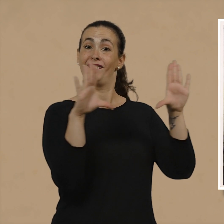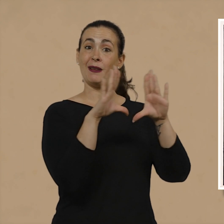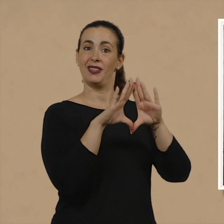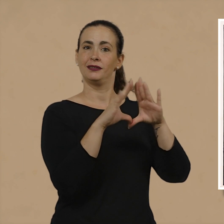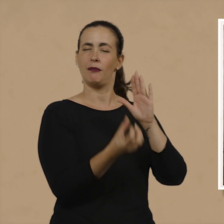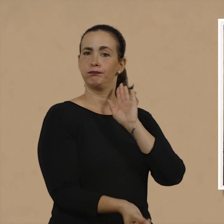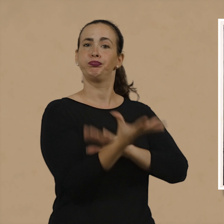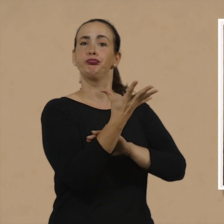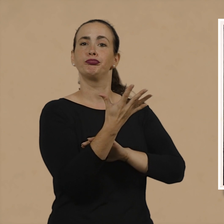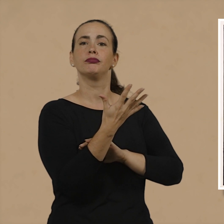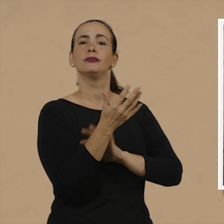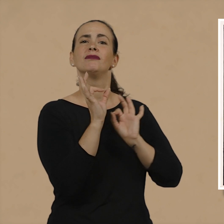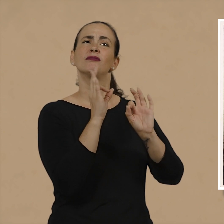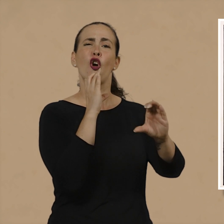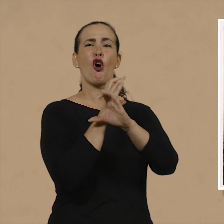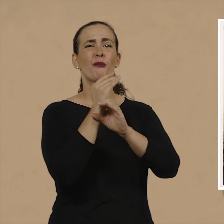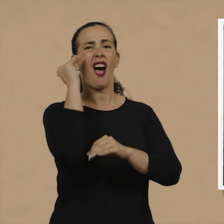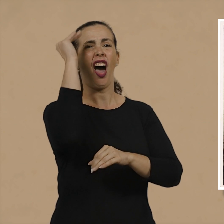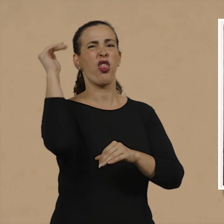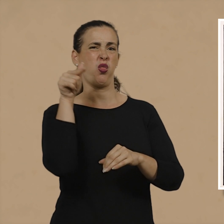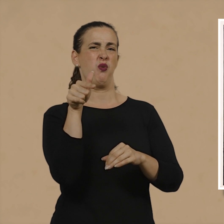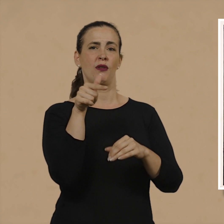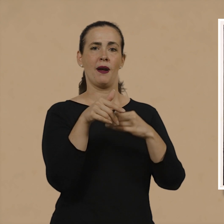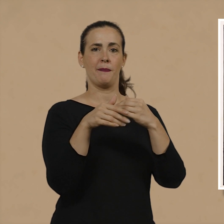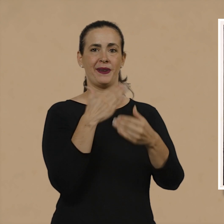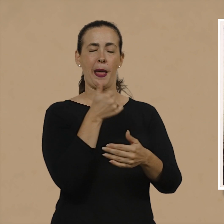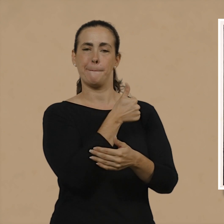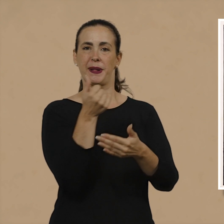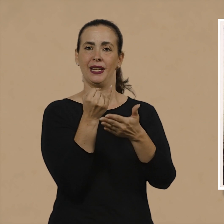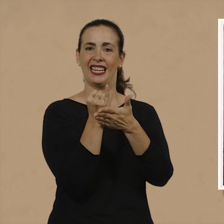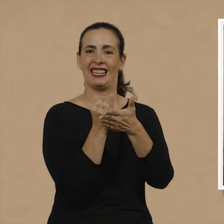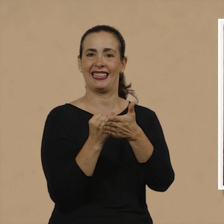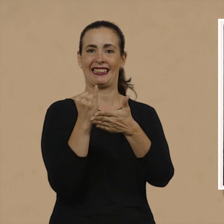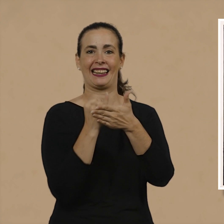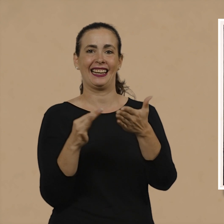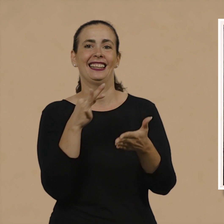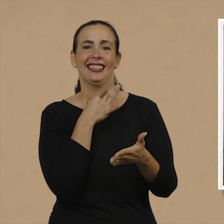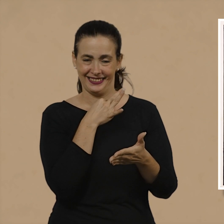crea les primeres escletxes en el discurs del còmic adult.